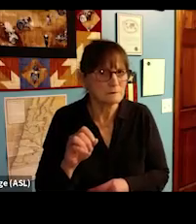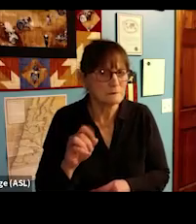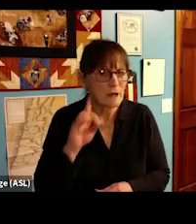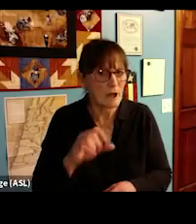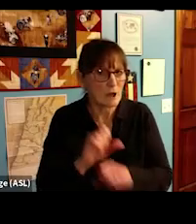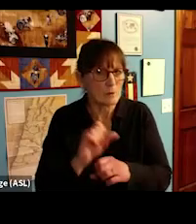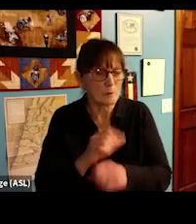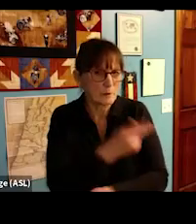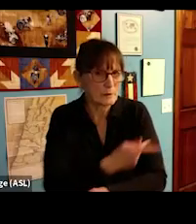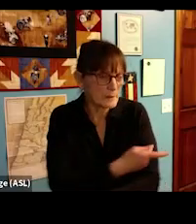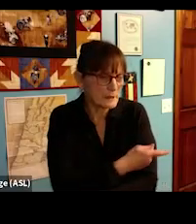Avísenme cuando estén ahí.